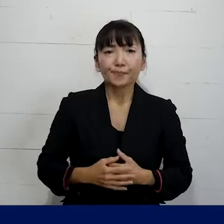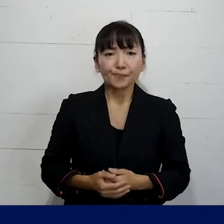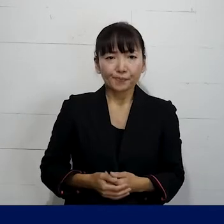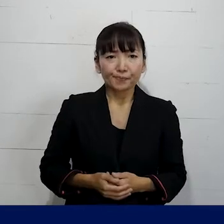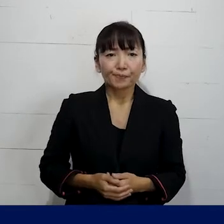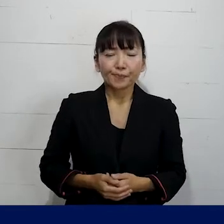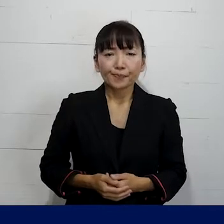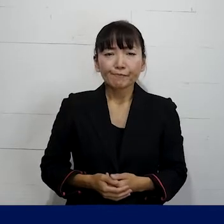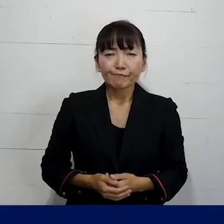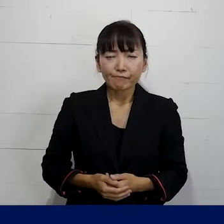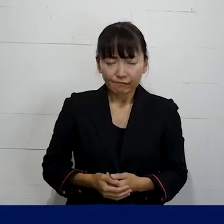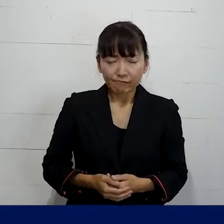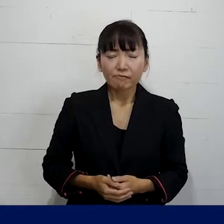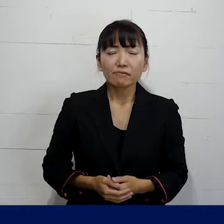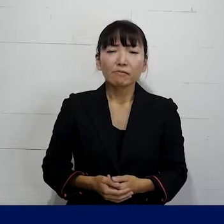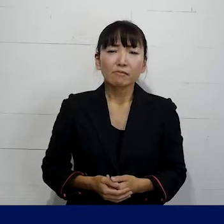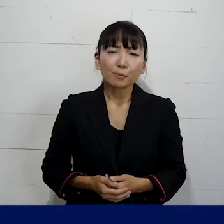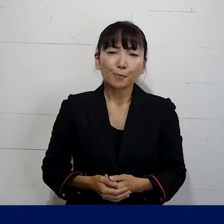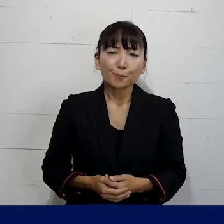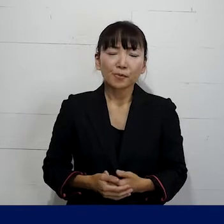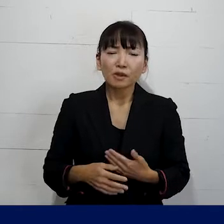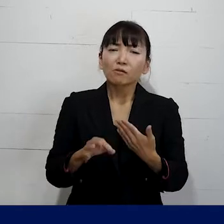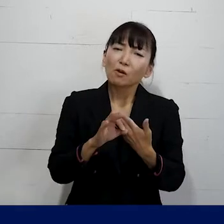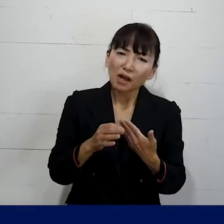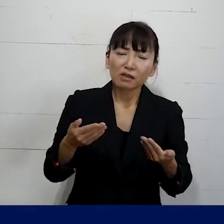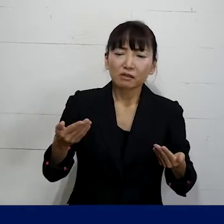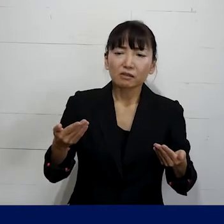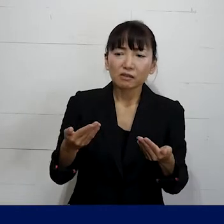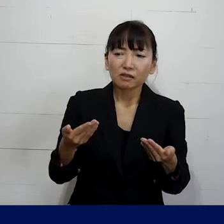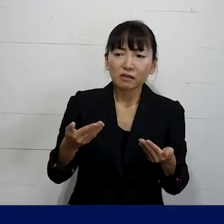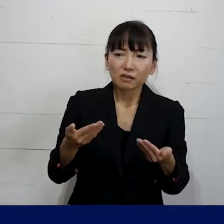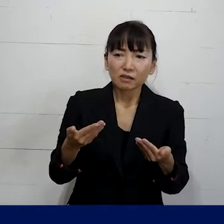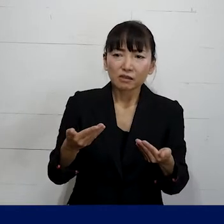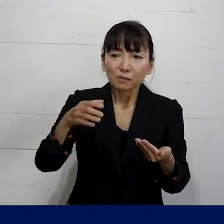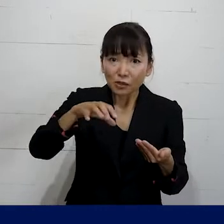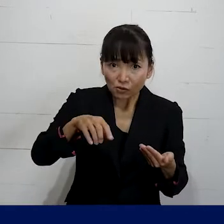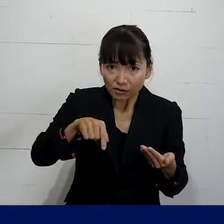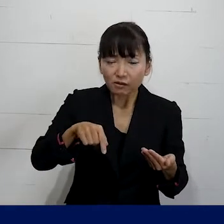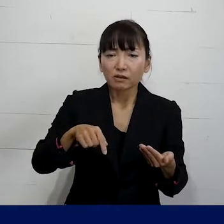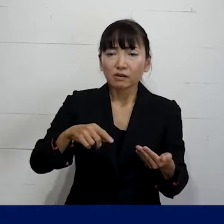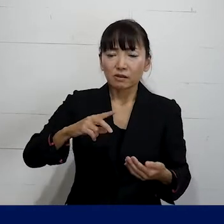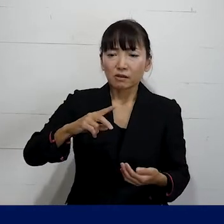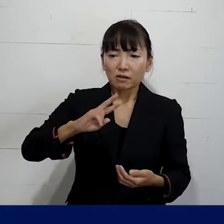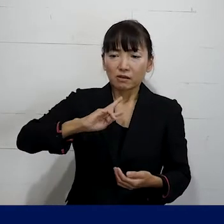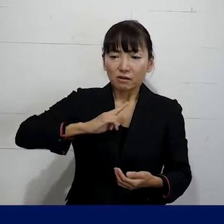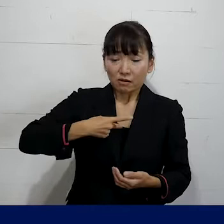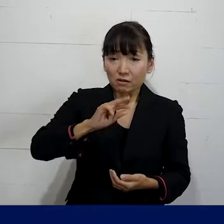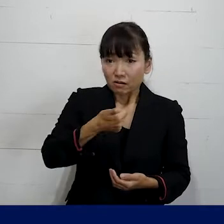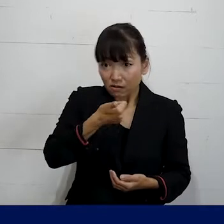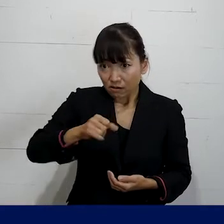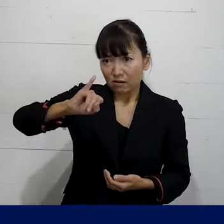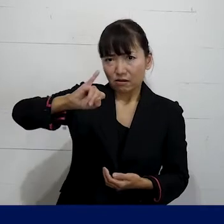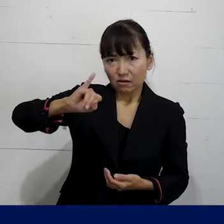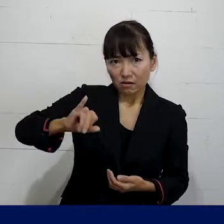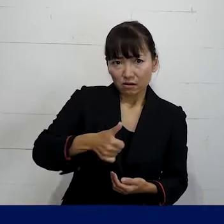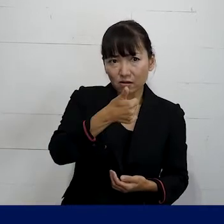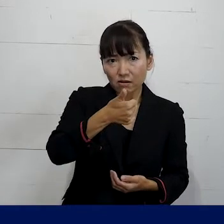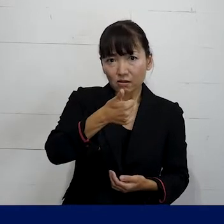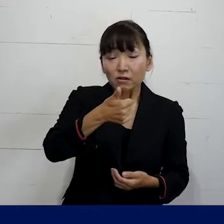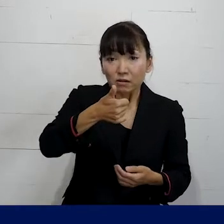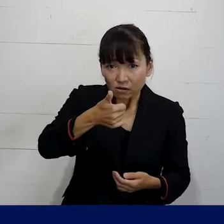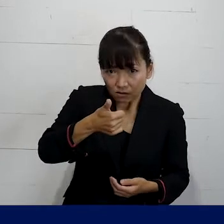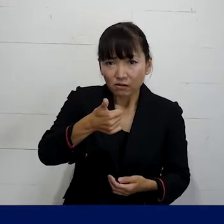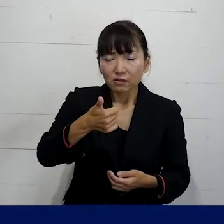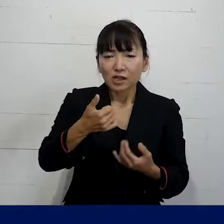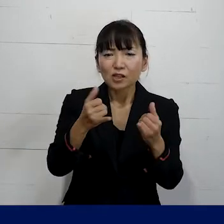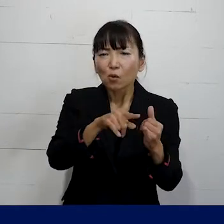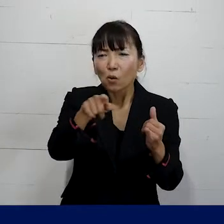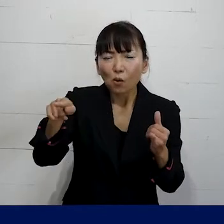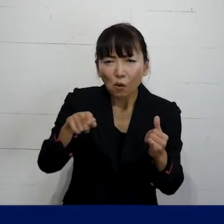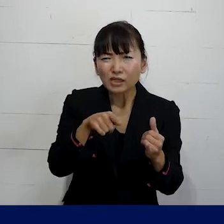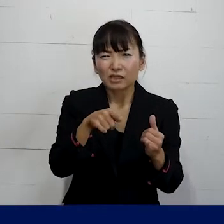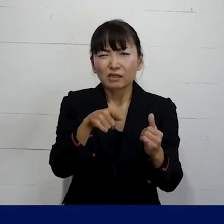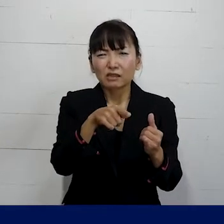そして例えば職場で性別移行をした トランスジェンダーの当事者の方に対して